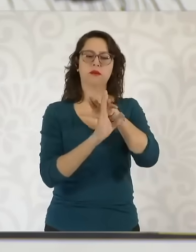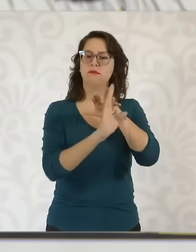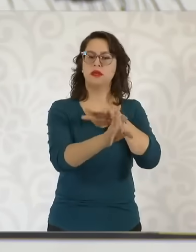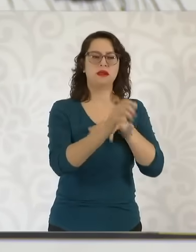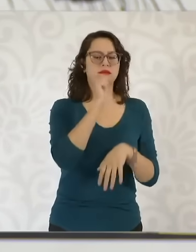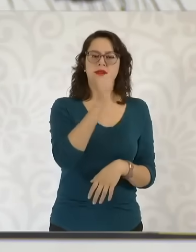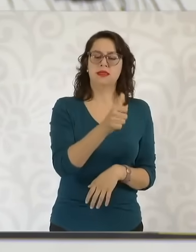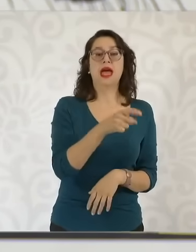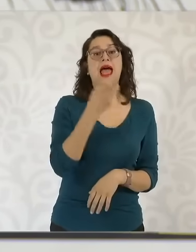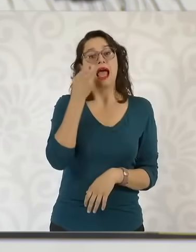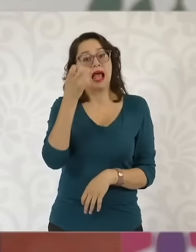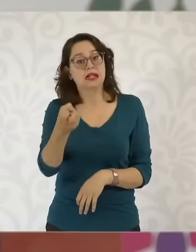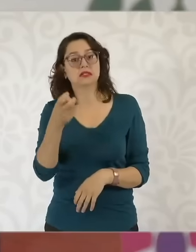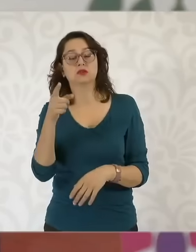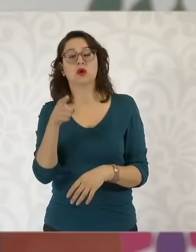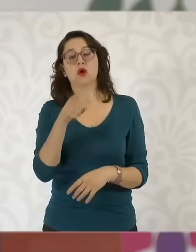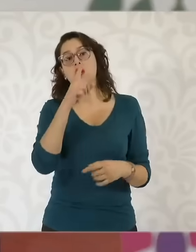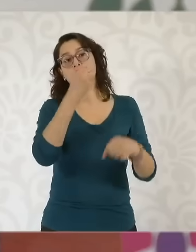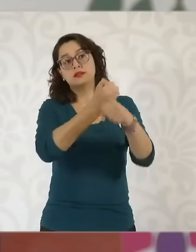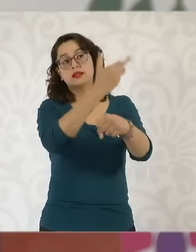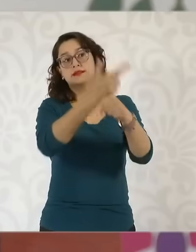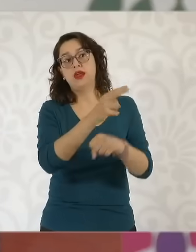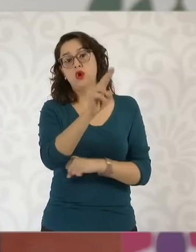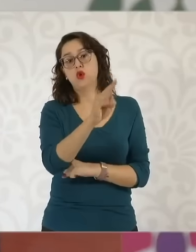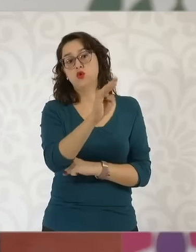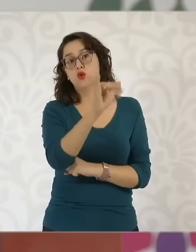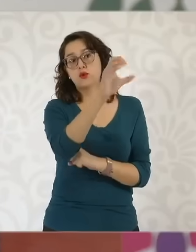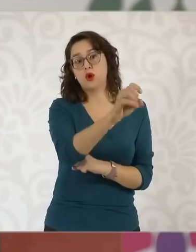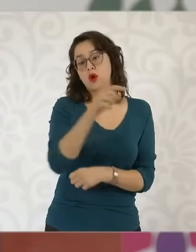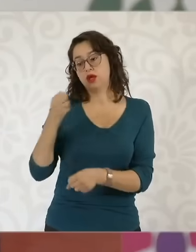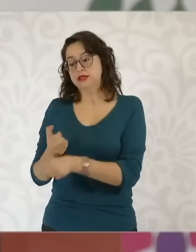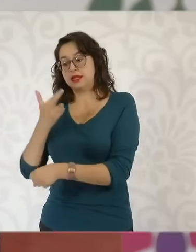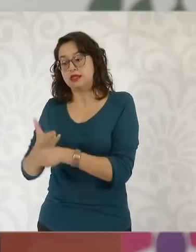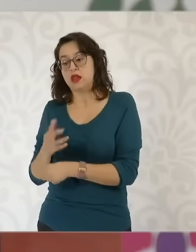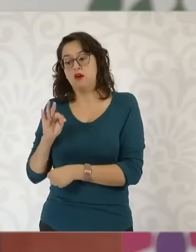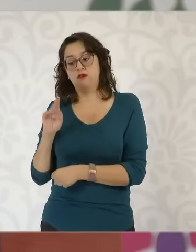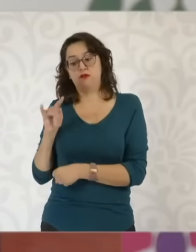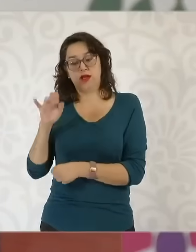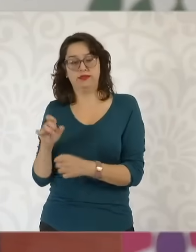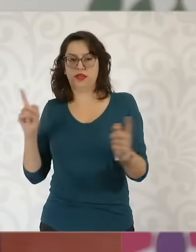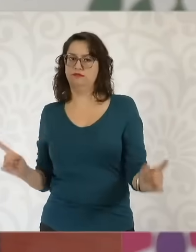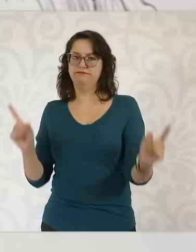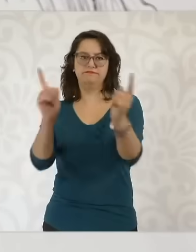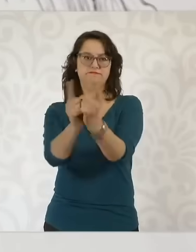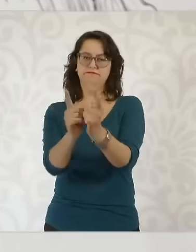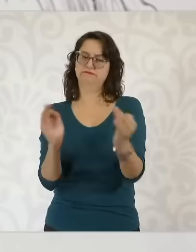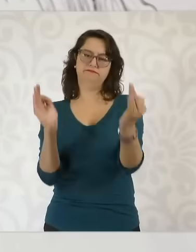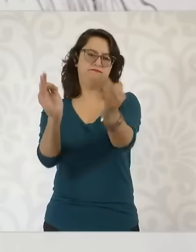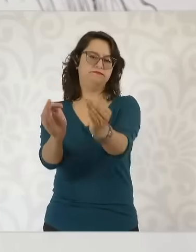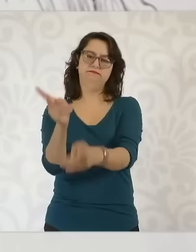Rubio. es una conversación que se tiene a nivel de relaciones exteriores y el Departamento de Estado,